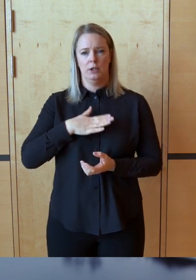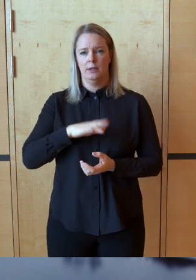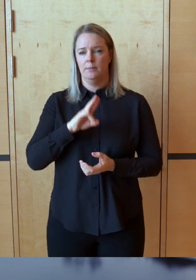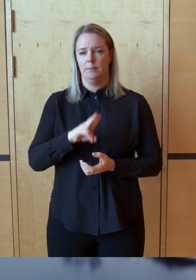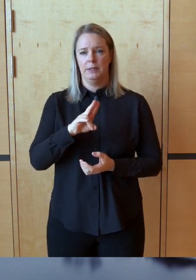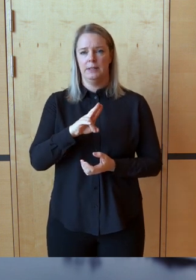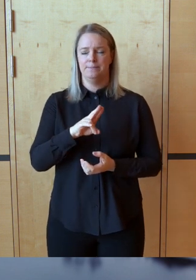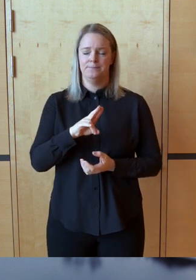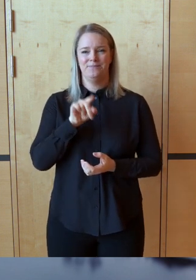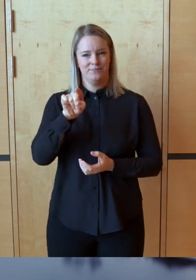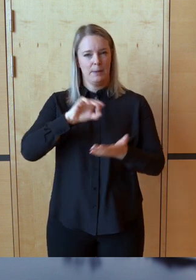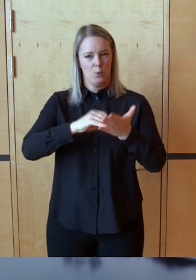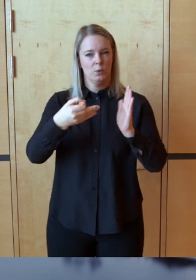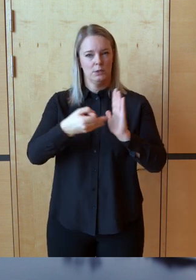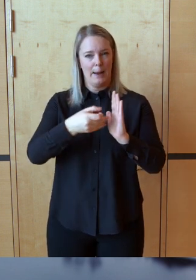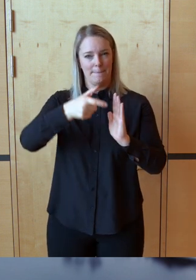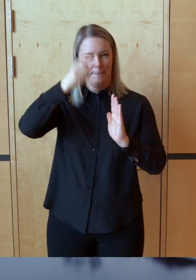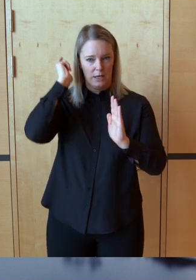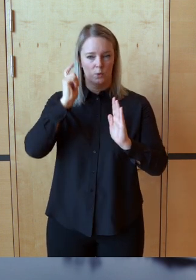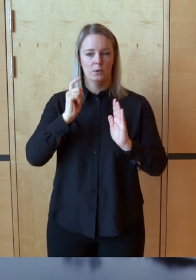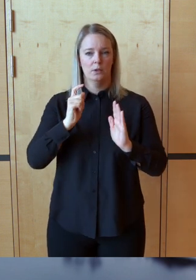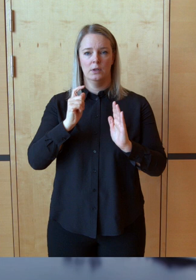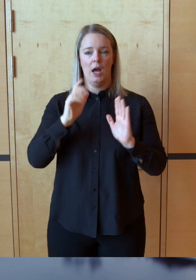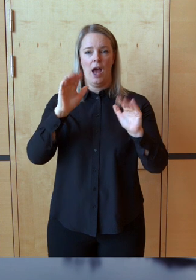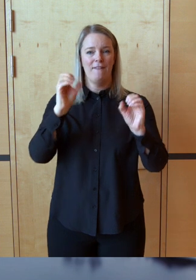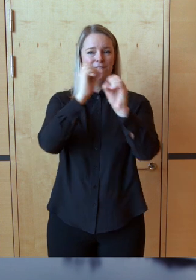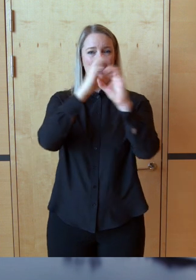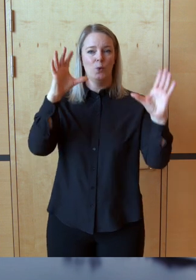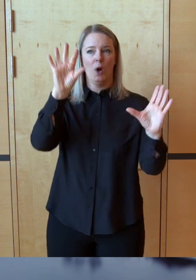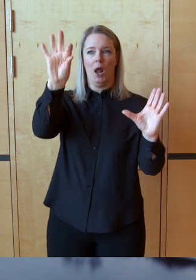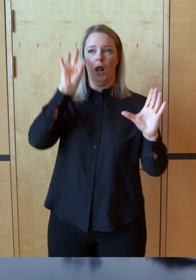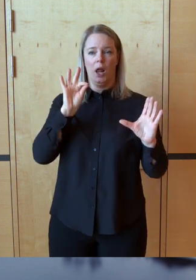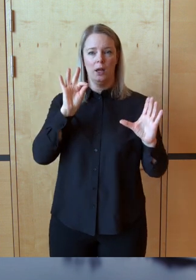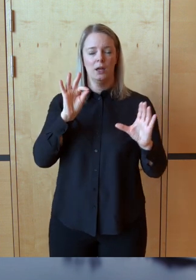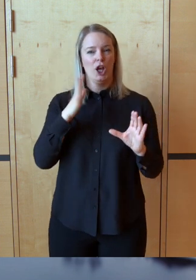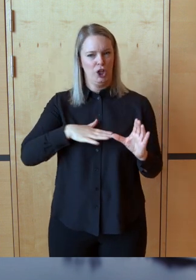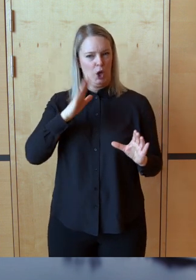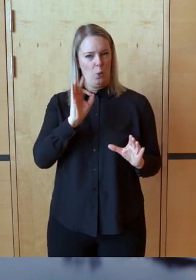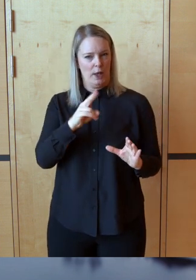Ett projekt som från början ett tagit från Vision att jag tycker Johan sa du också det kunde bli